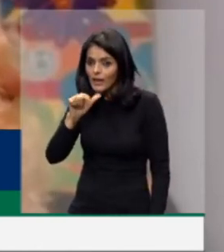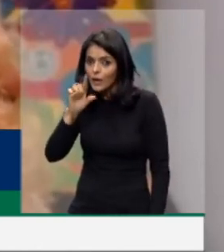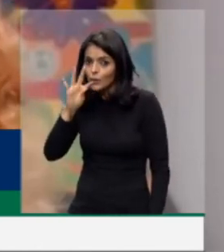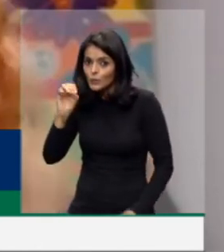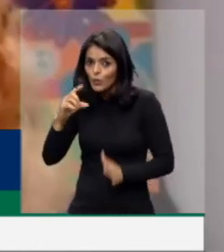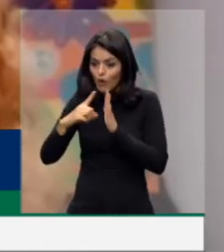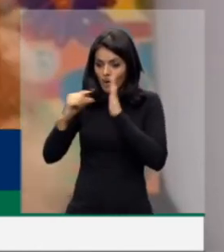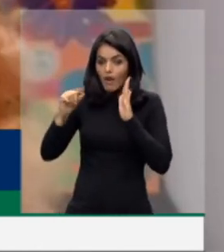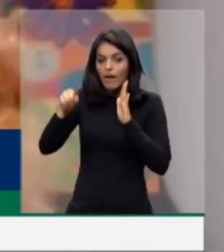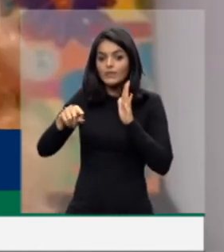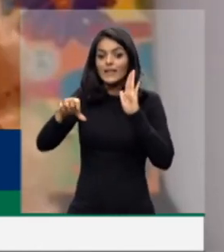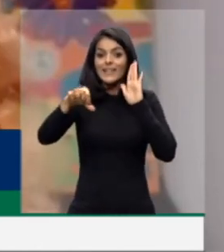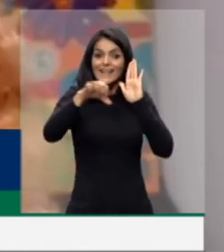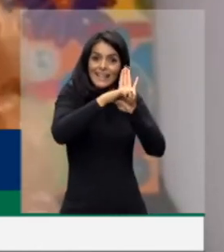PARTIR DO GABINETE DO PALÁCIO